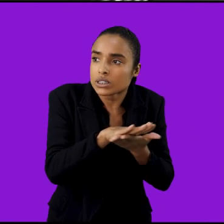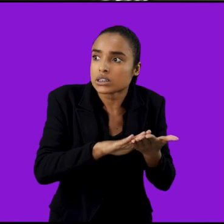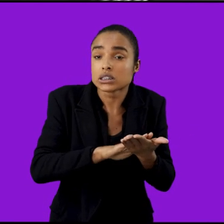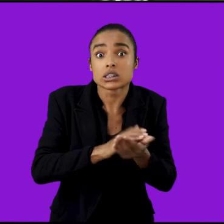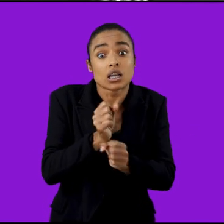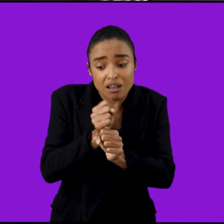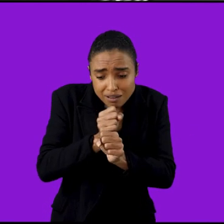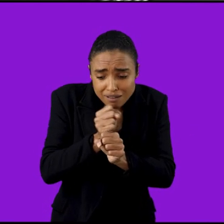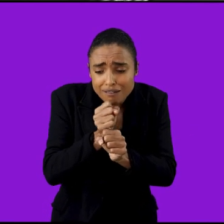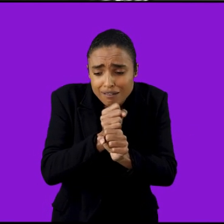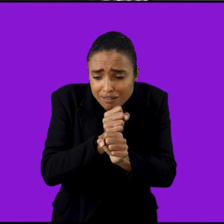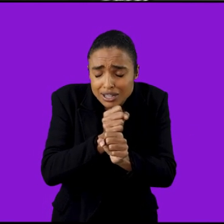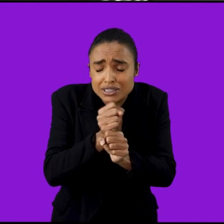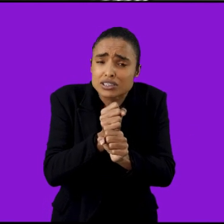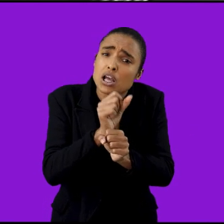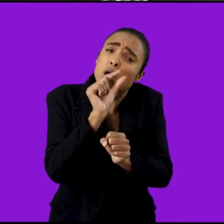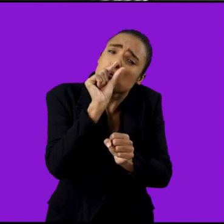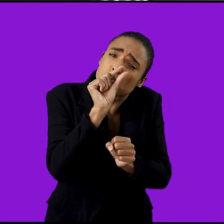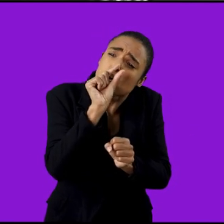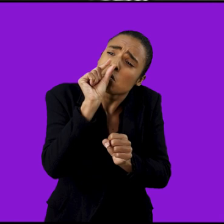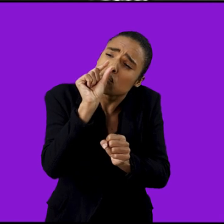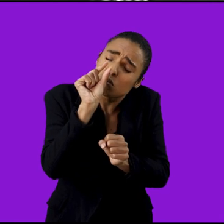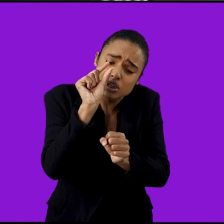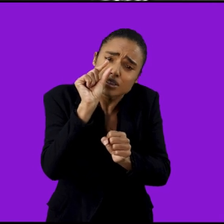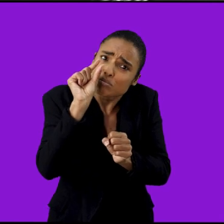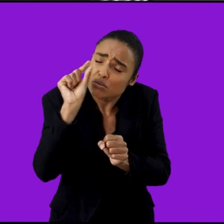a feira não me dava dinheiro. Quando começou me dar e me dava pouquinho. Eu comecei, falei